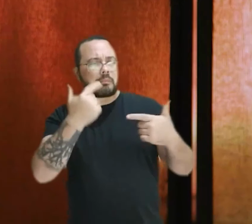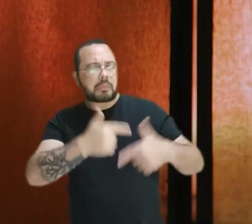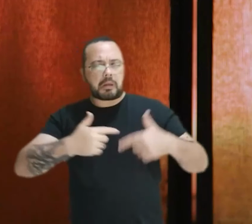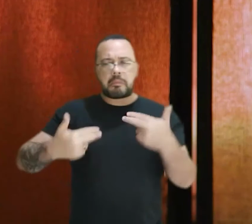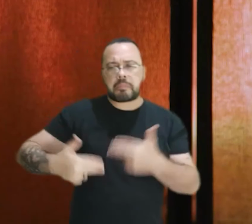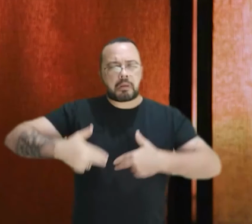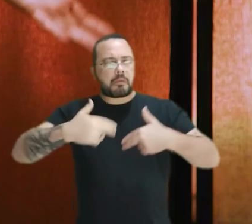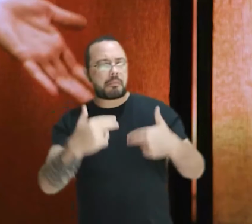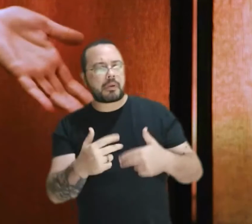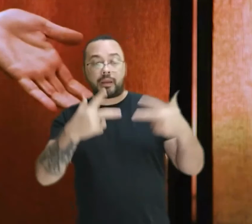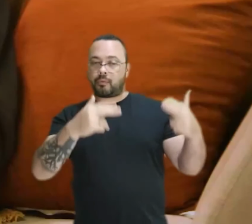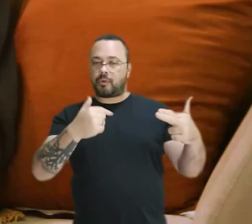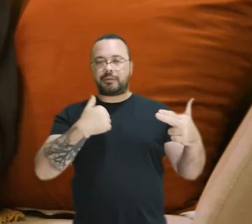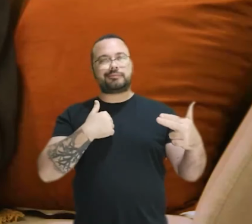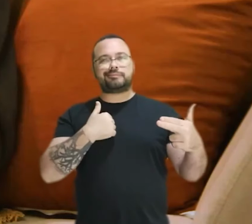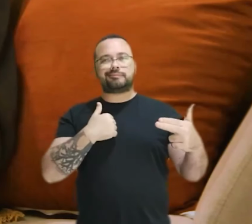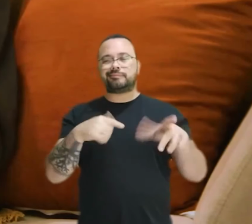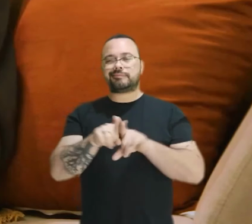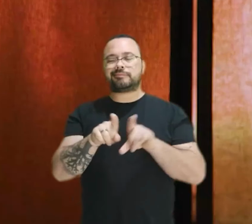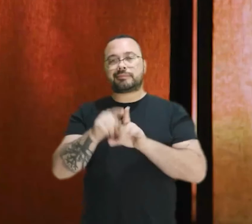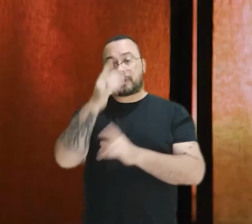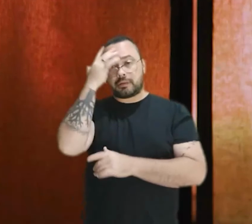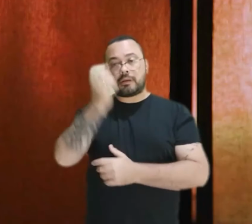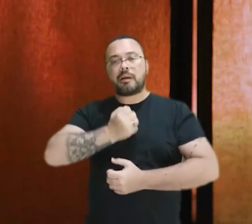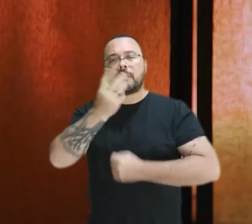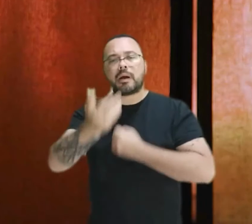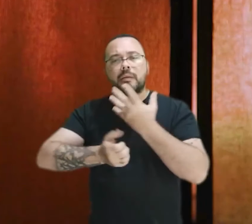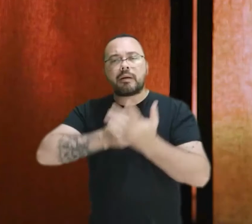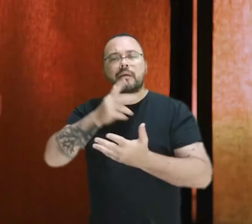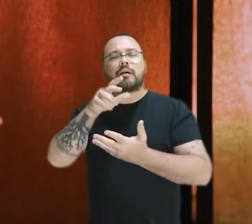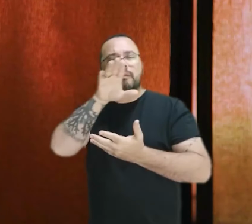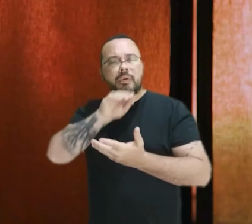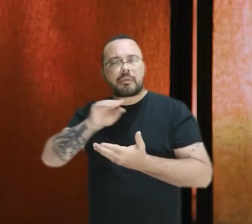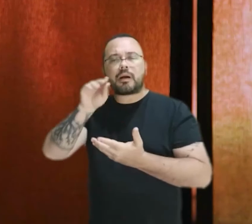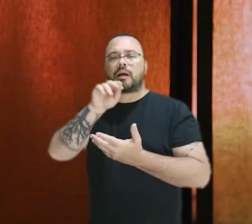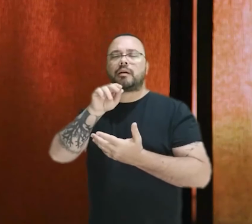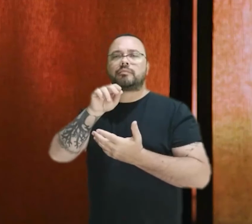ninguém vai declamar uma poesia... do mesmo jeito que você. E eu acho que é esse exercício,